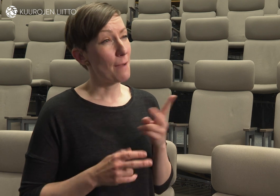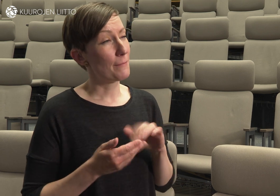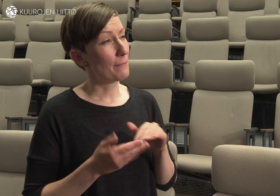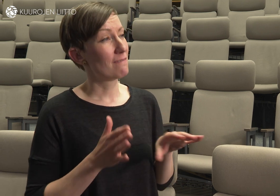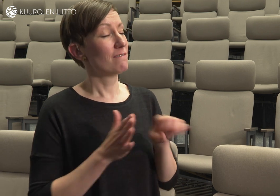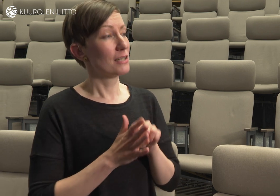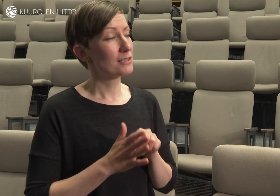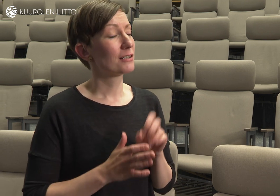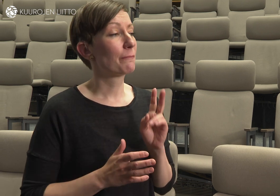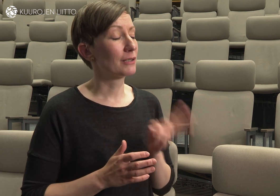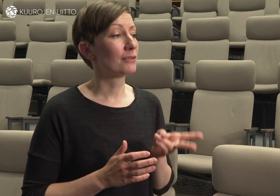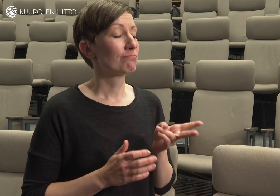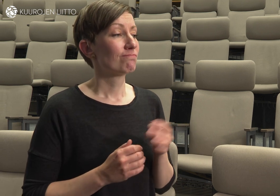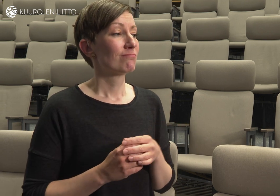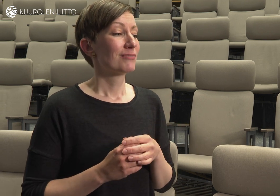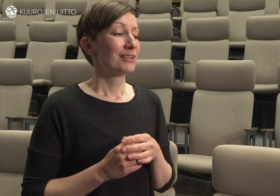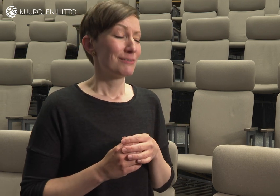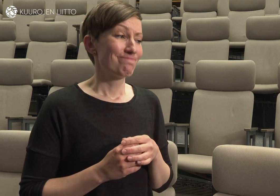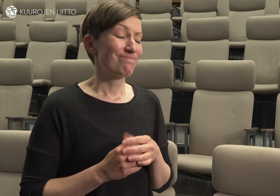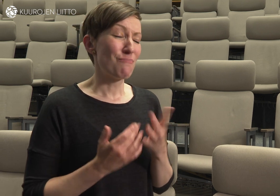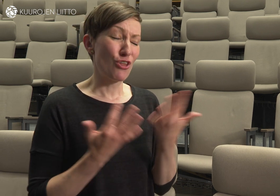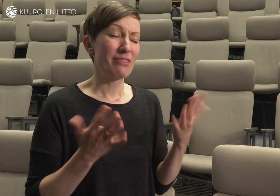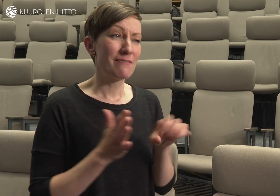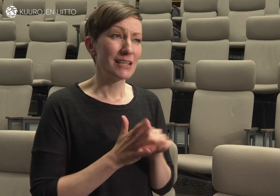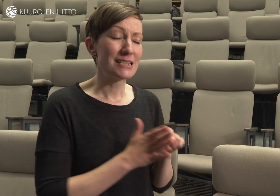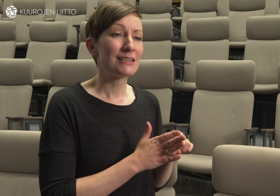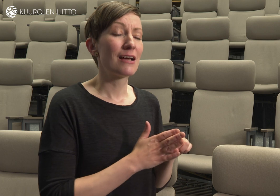Kirjalla on montakin eri sanomaa.